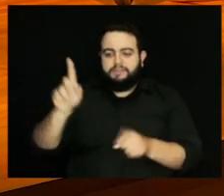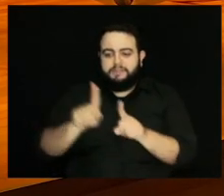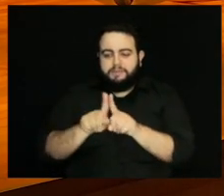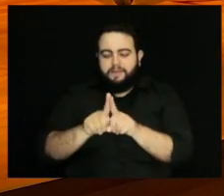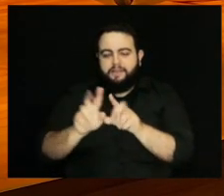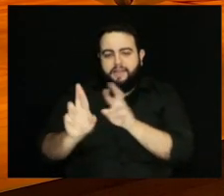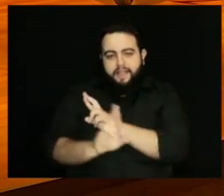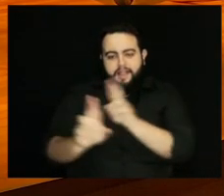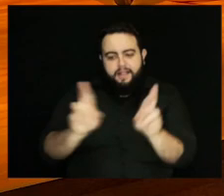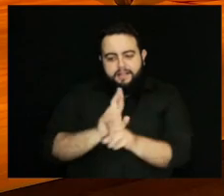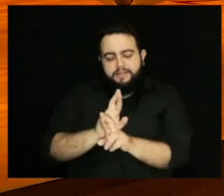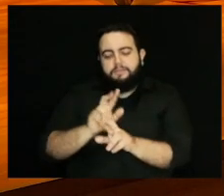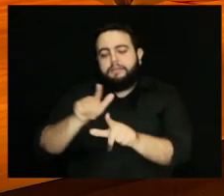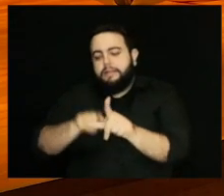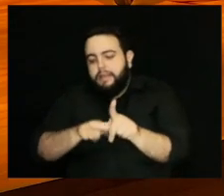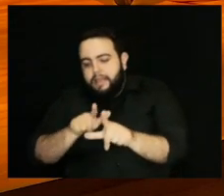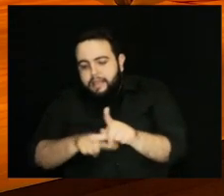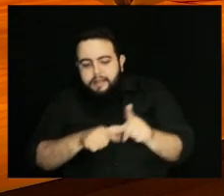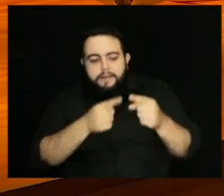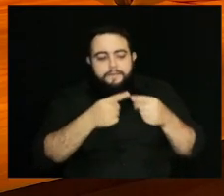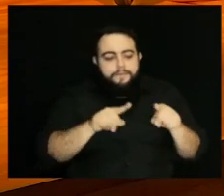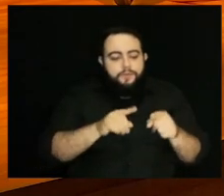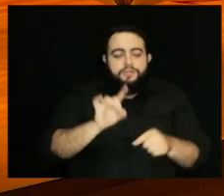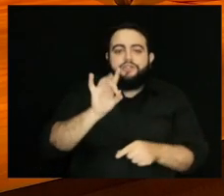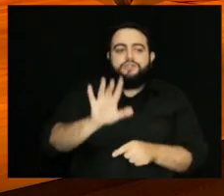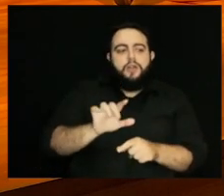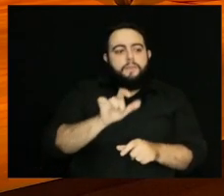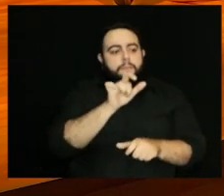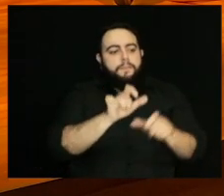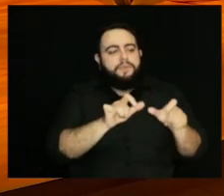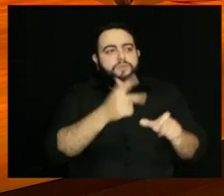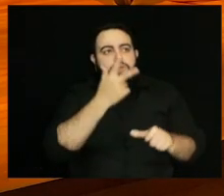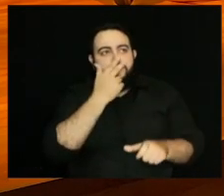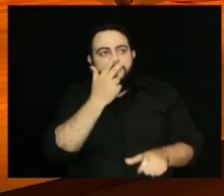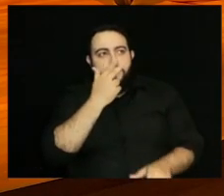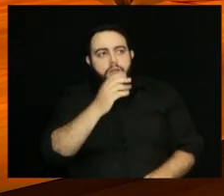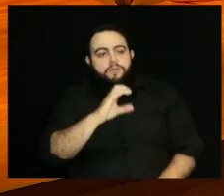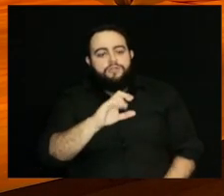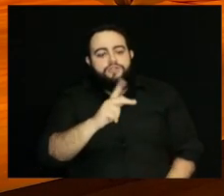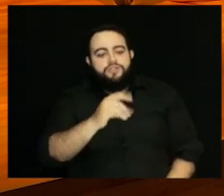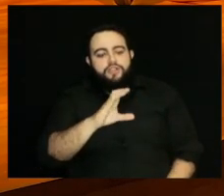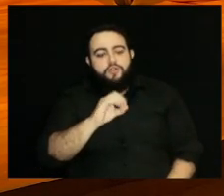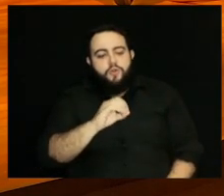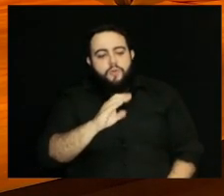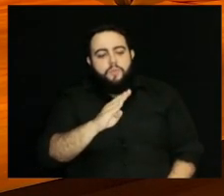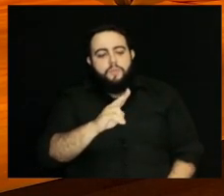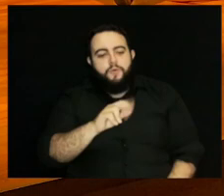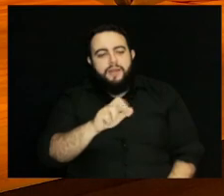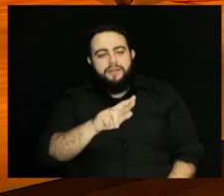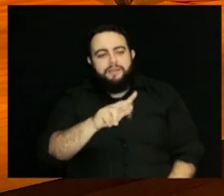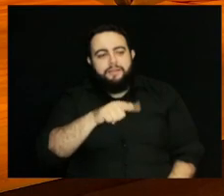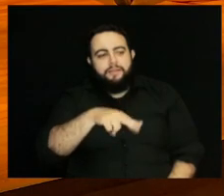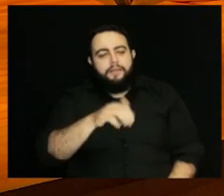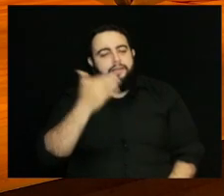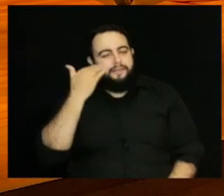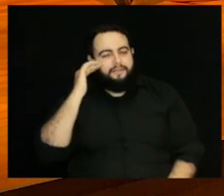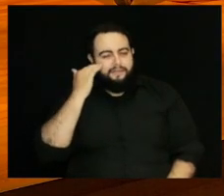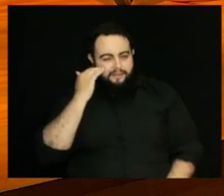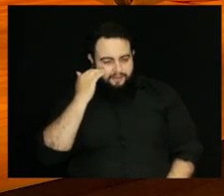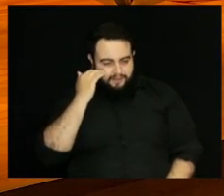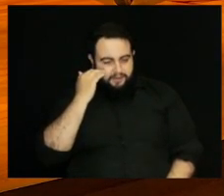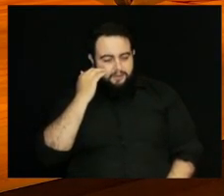com música que só caras tipo Chico Buarque e Edu Lobo tem. São caras que estudaram muita música e